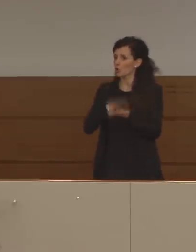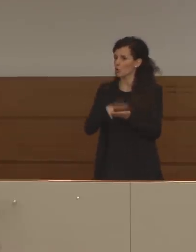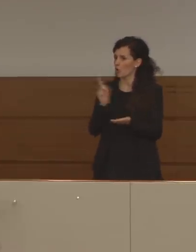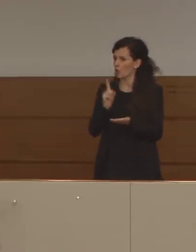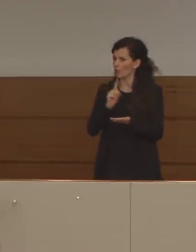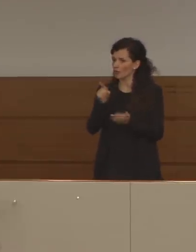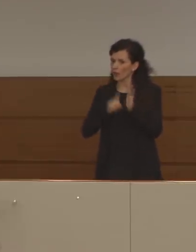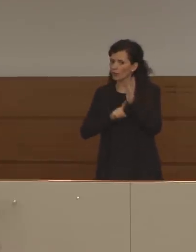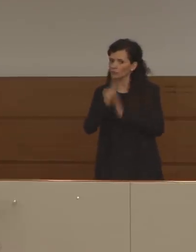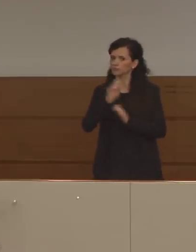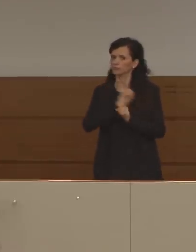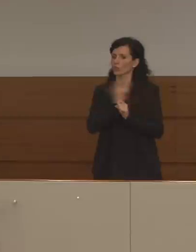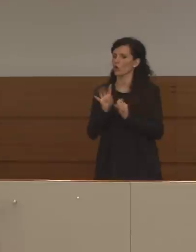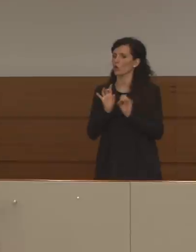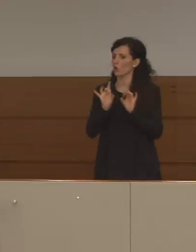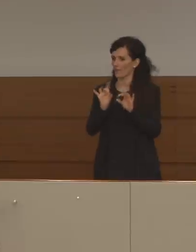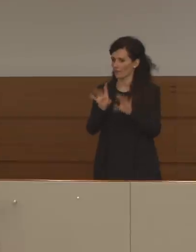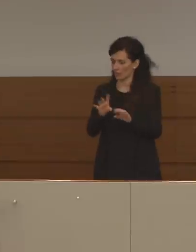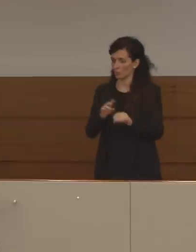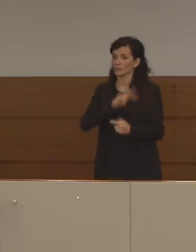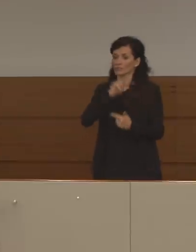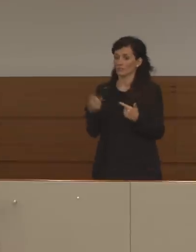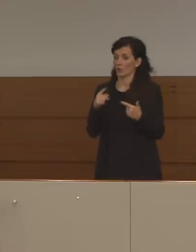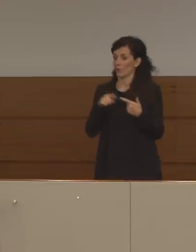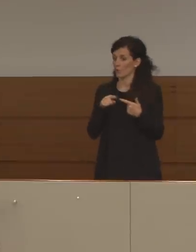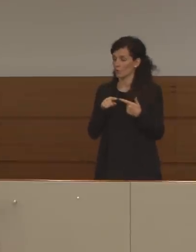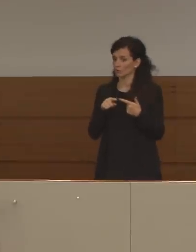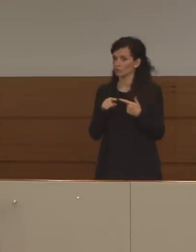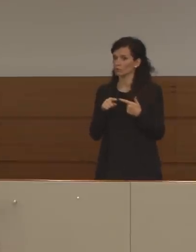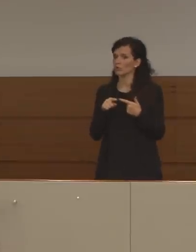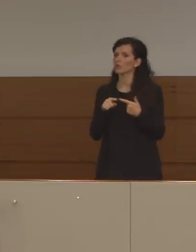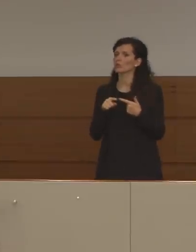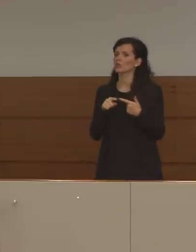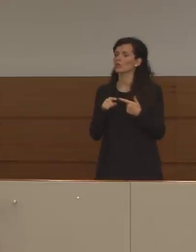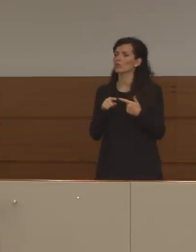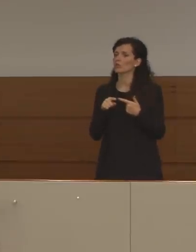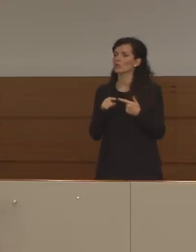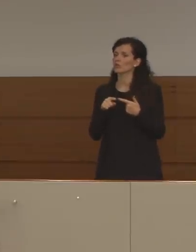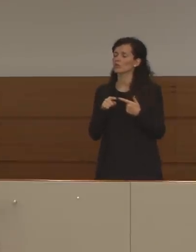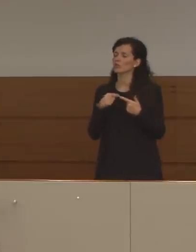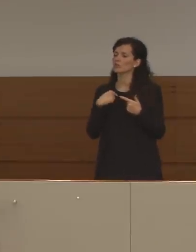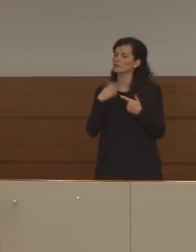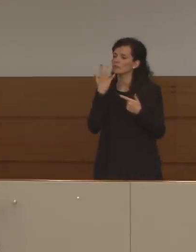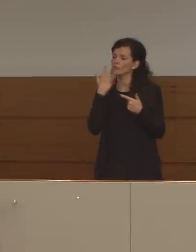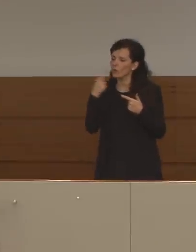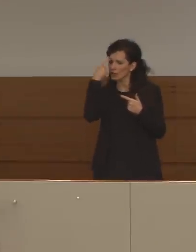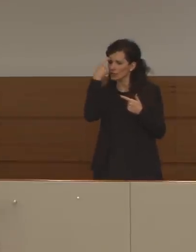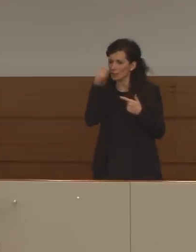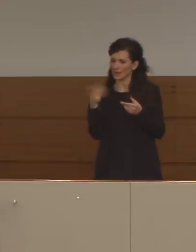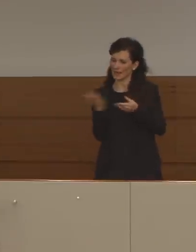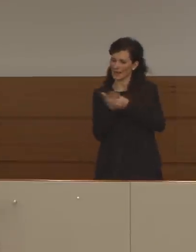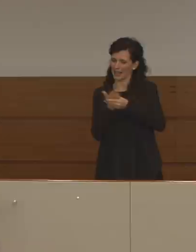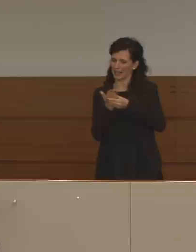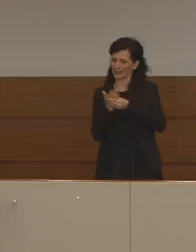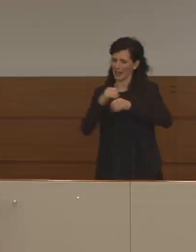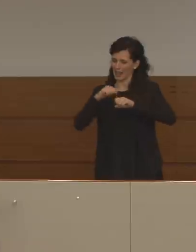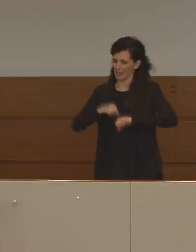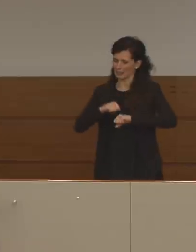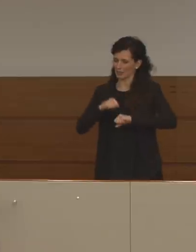al coronavirus. L'altra domanda, volevo sapere se dall'esame delle cartelle cliniche che sta svolgendo l'Istituto Superiore di Sanità